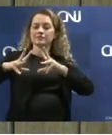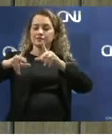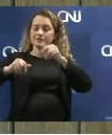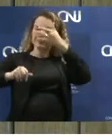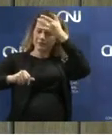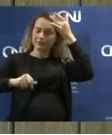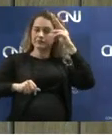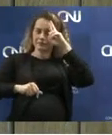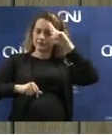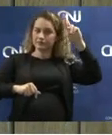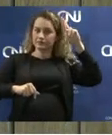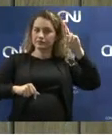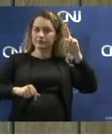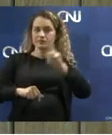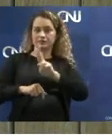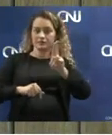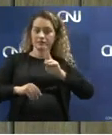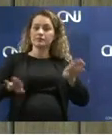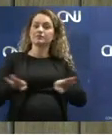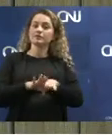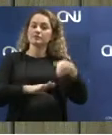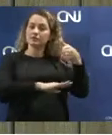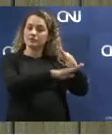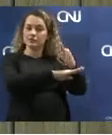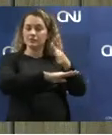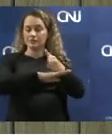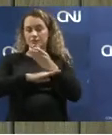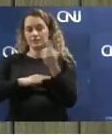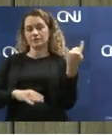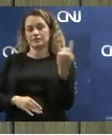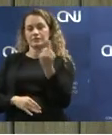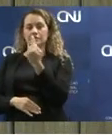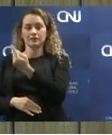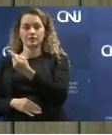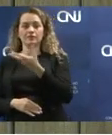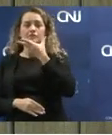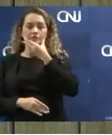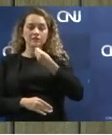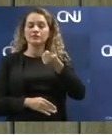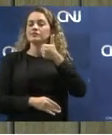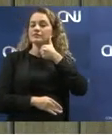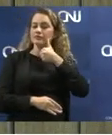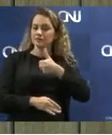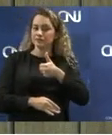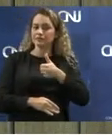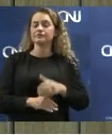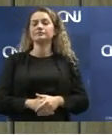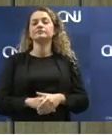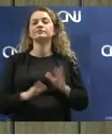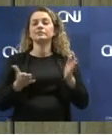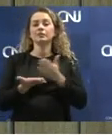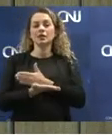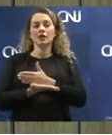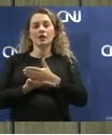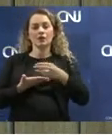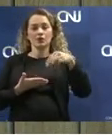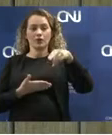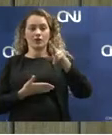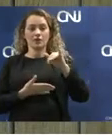e a participação de suas excelências as senhoras e os senhores. Dr. Marcos Lívio Gomes, Secretário Especial de Programas,